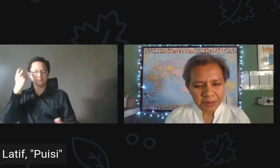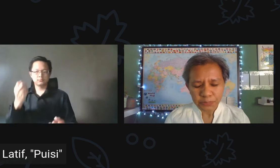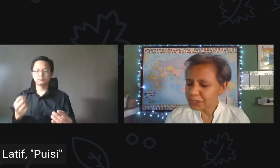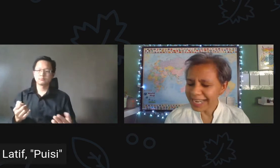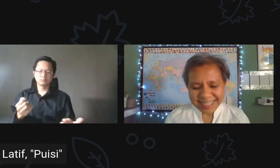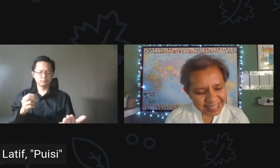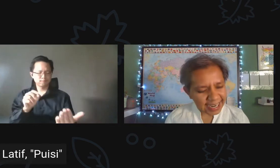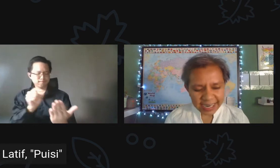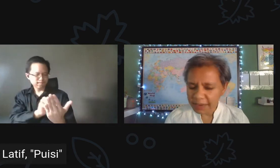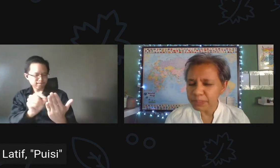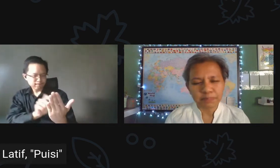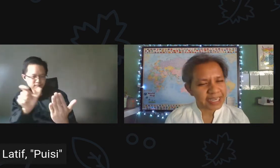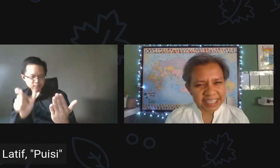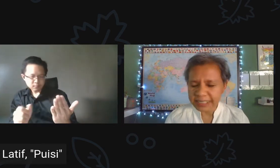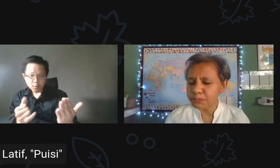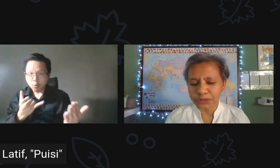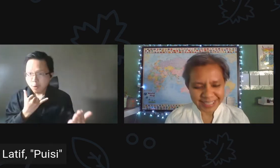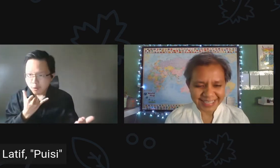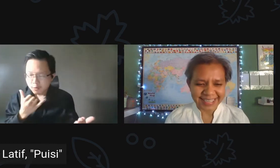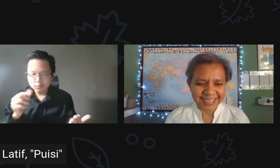Bukan salah pembaca puisi